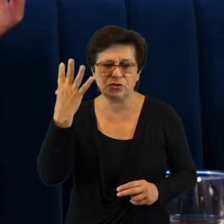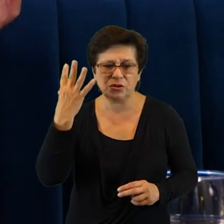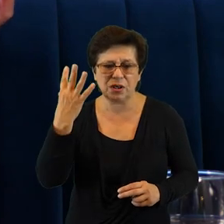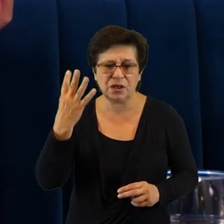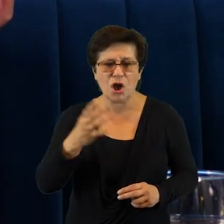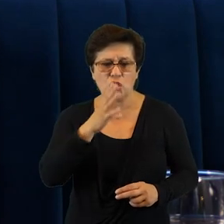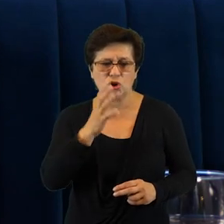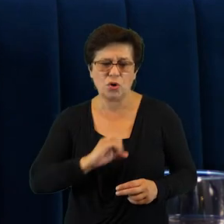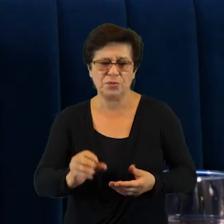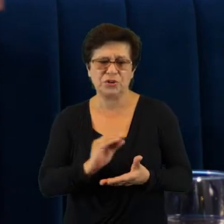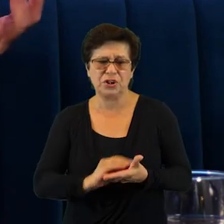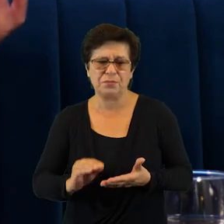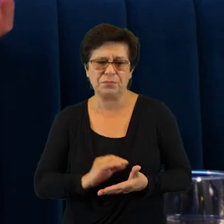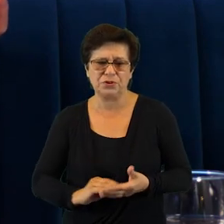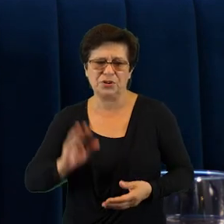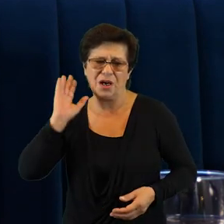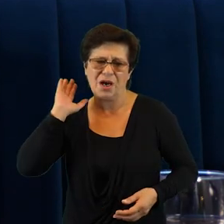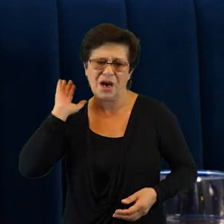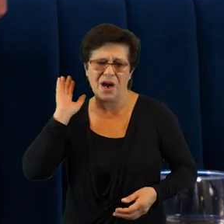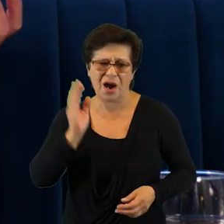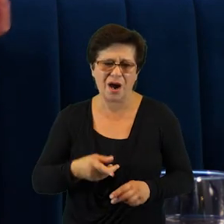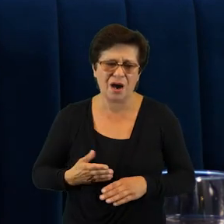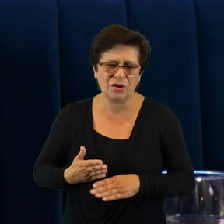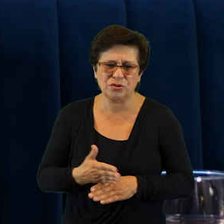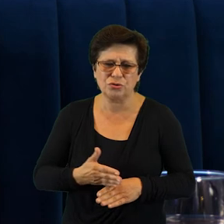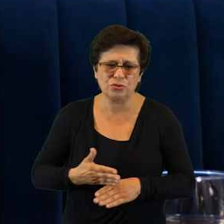Słonimski pisze: "A rżnąć burżuja, pięścią w bruk.